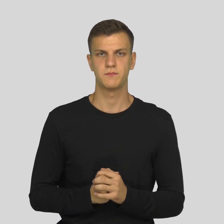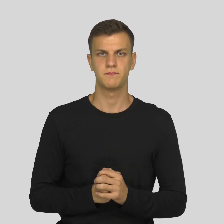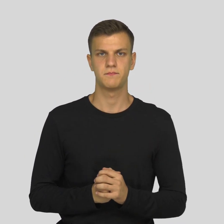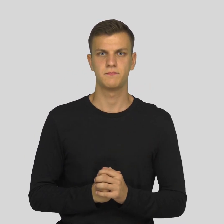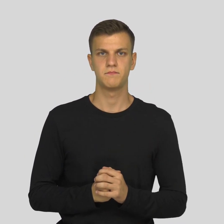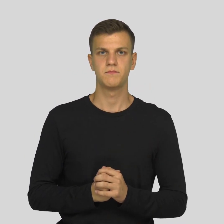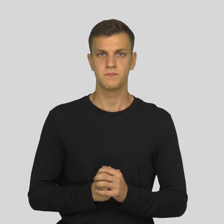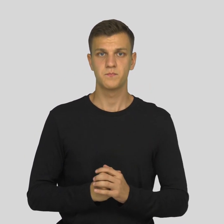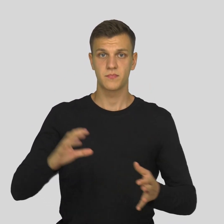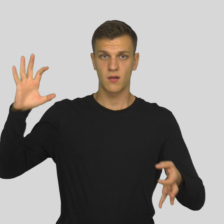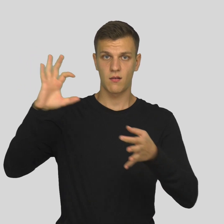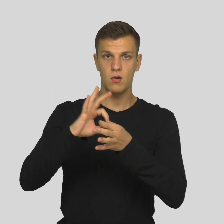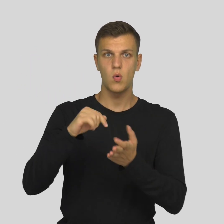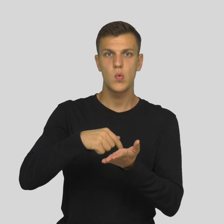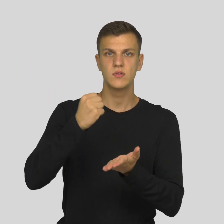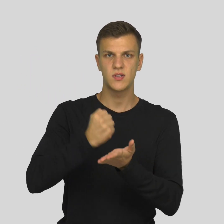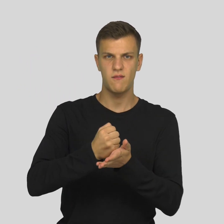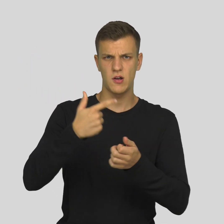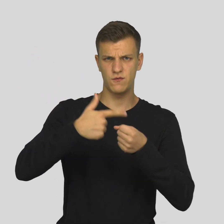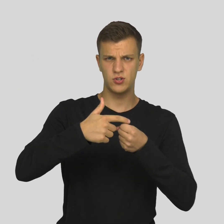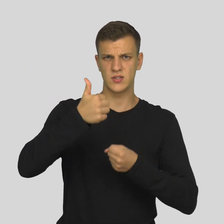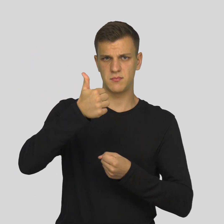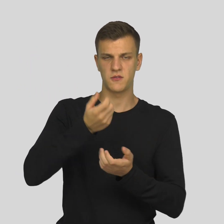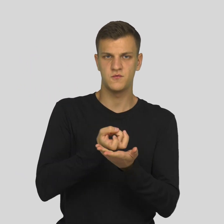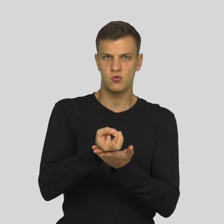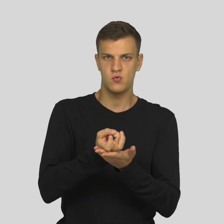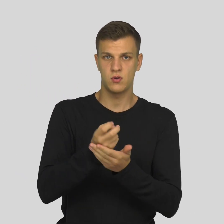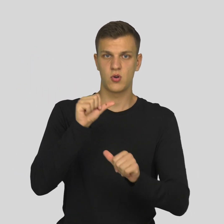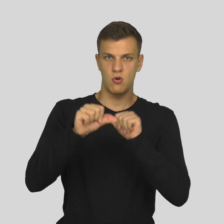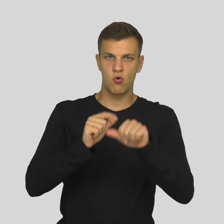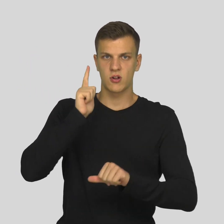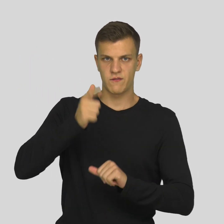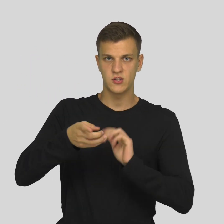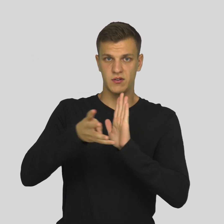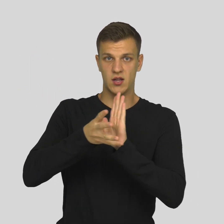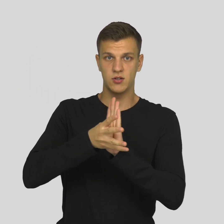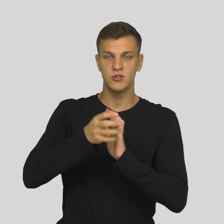Zgodnie z ustawą z 21 lutego 2019 roku